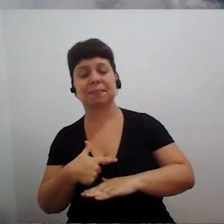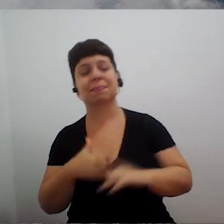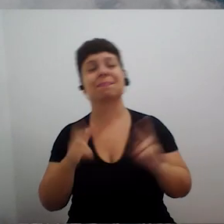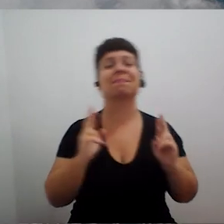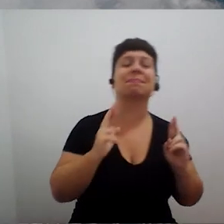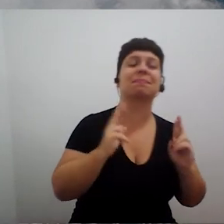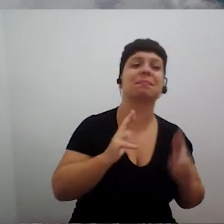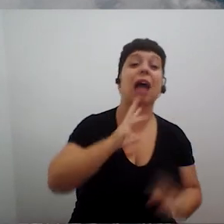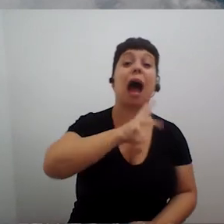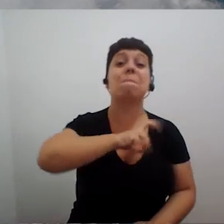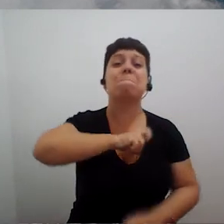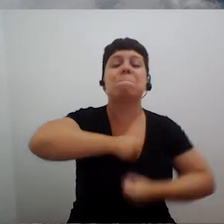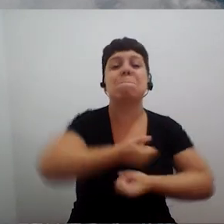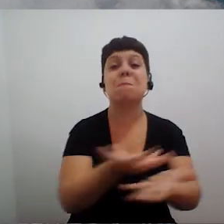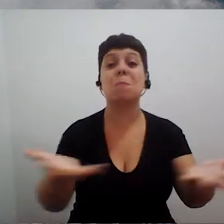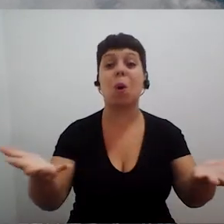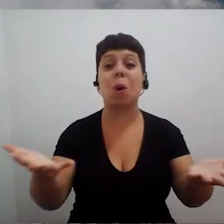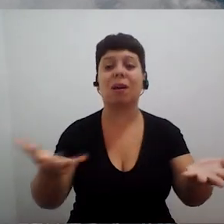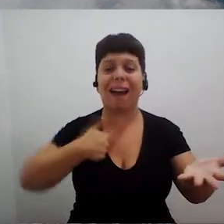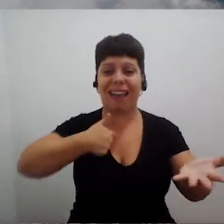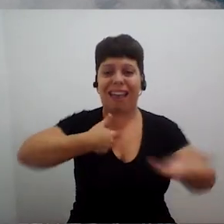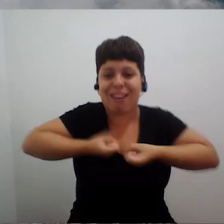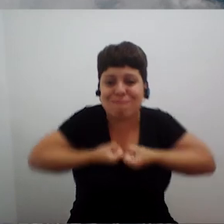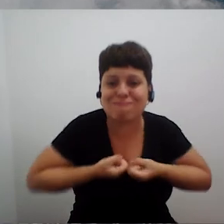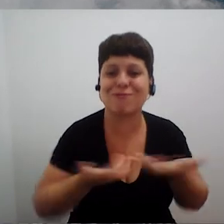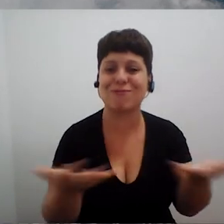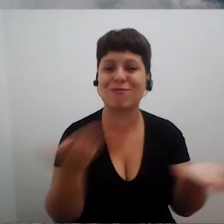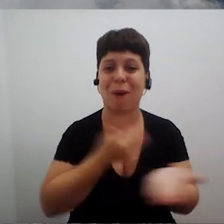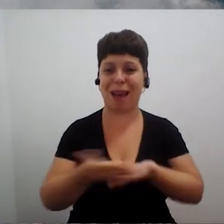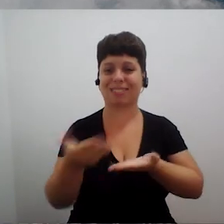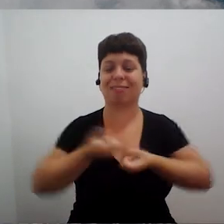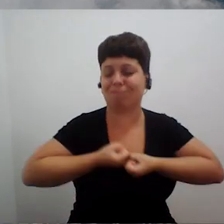Haja mais amor, a começar em mim